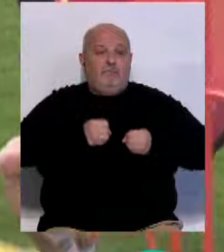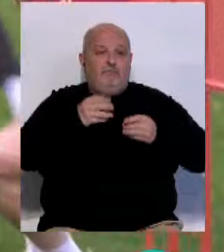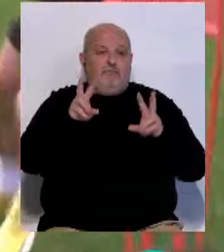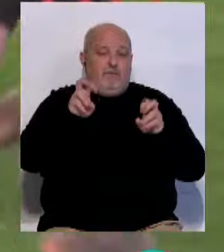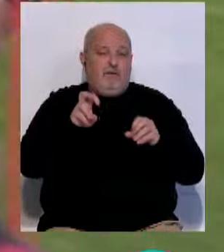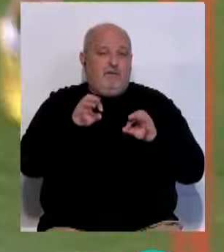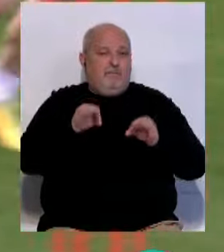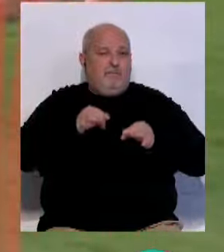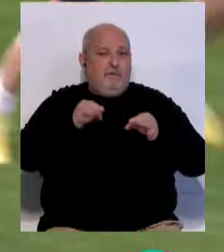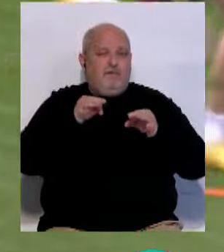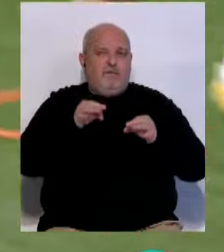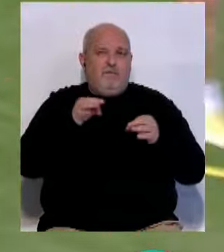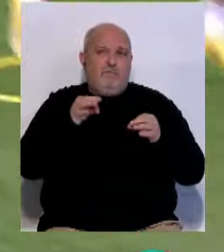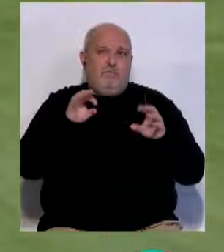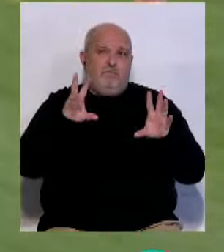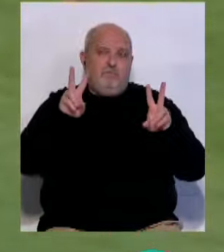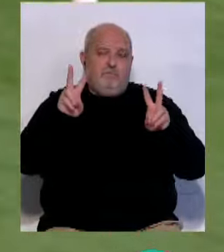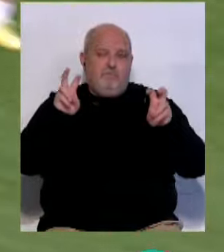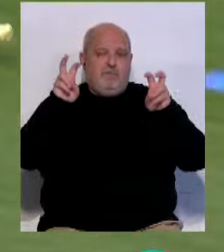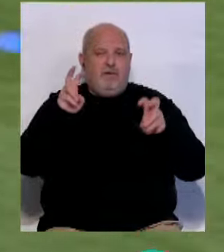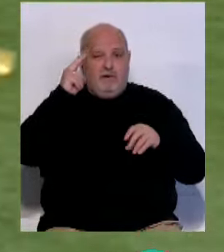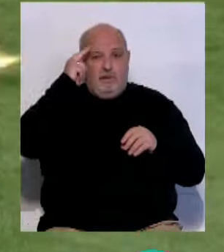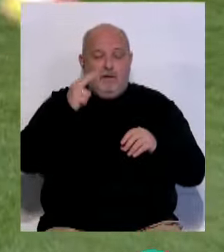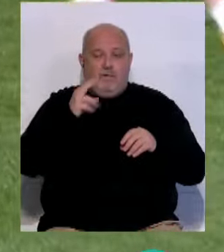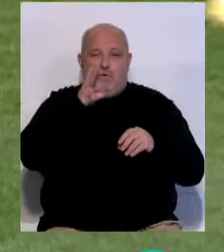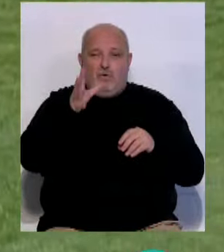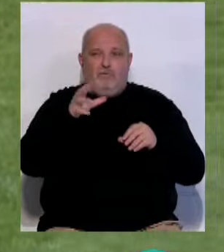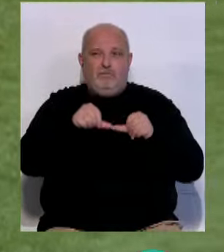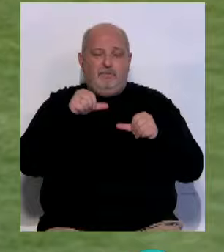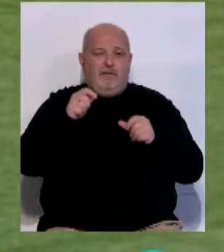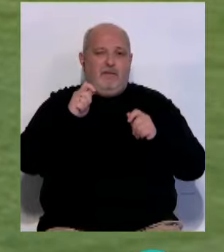siempre con con mucho Con mucho respeto por todo lo que han dado y por lo que han sido en el mundo